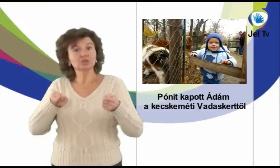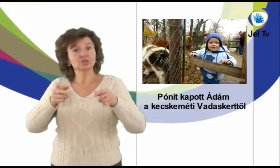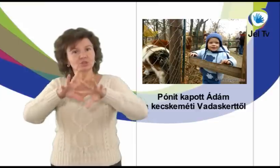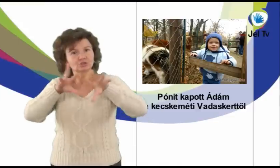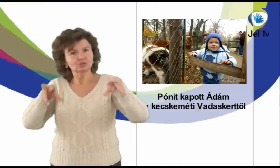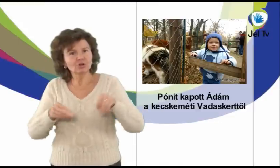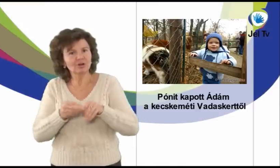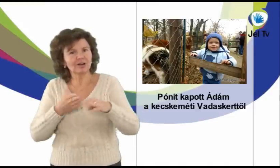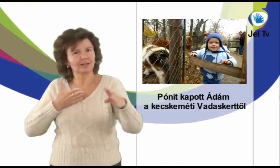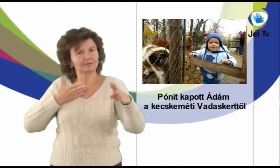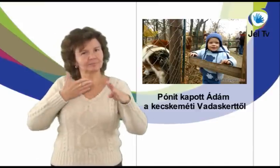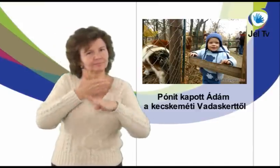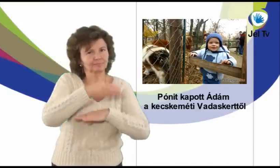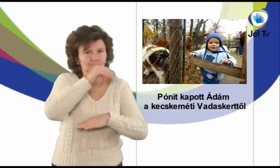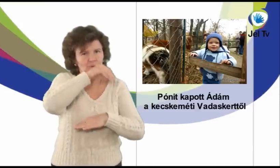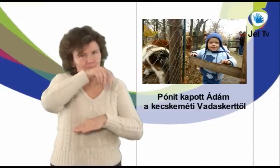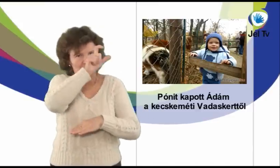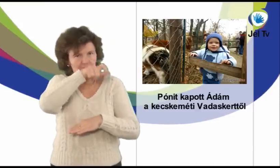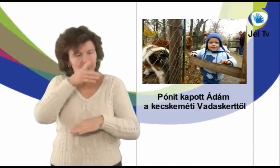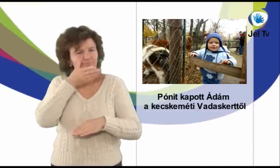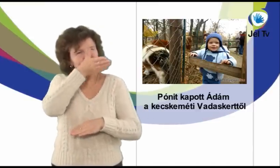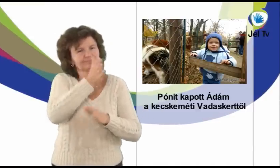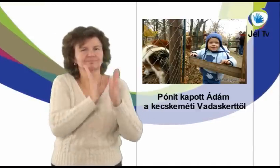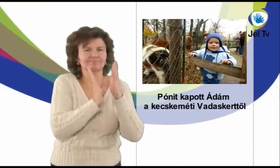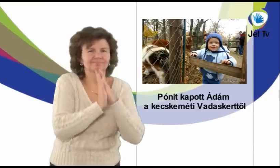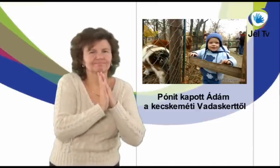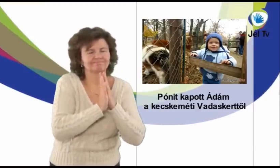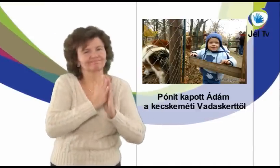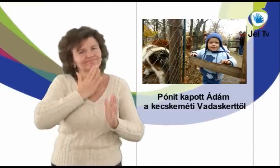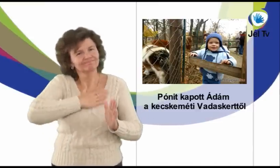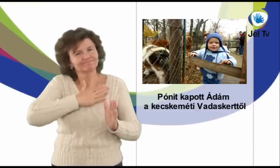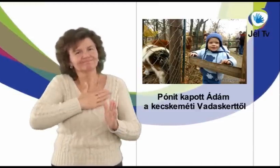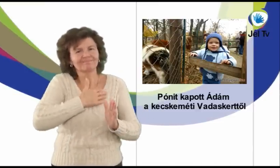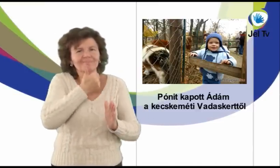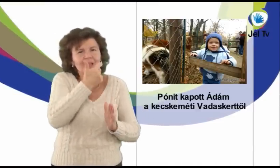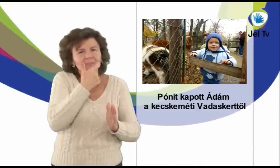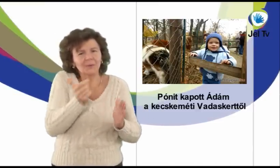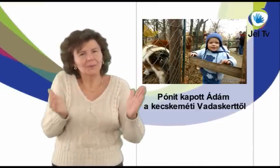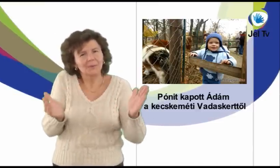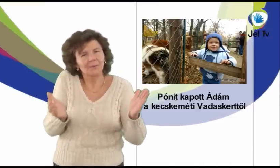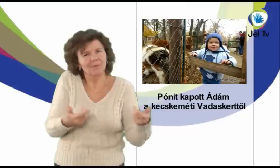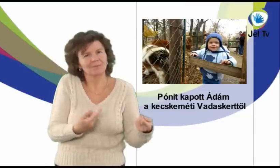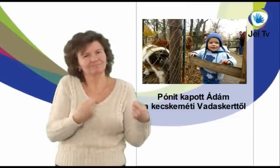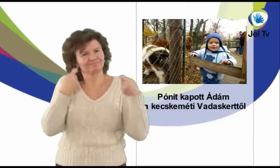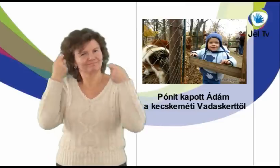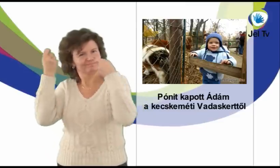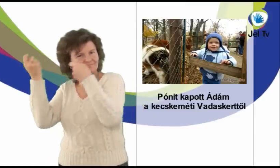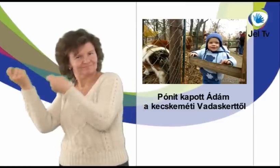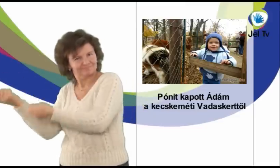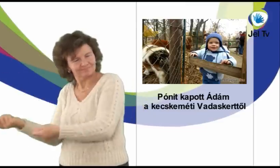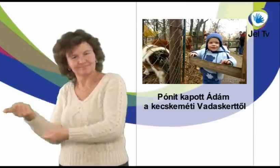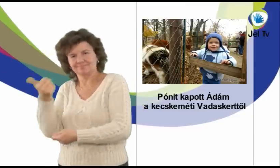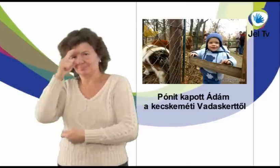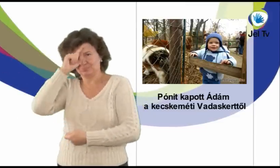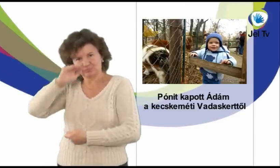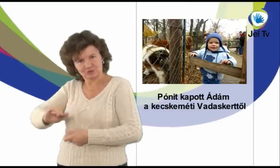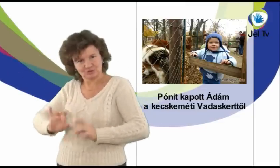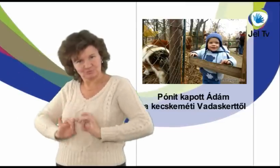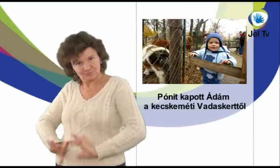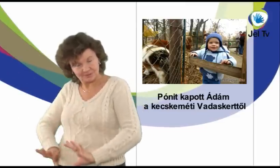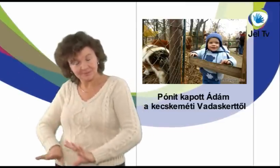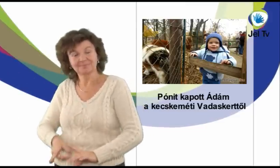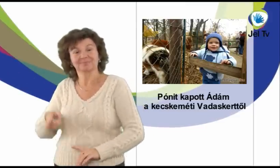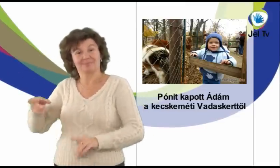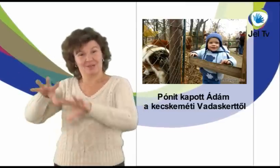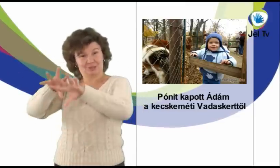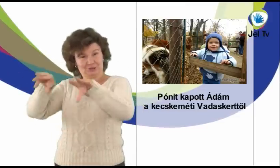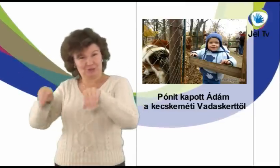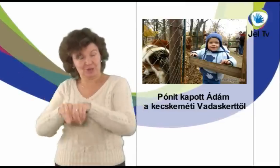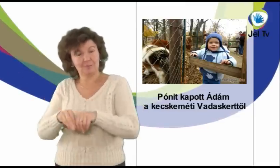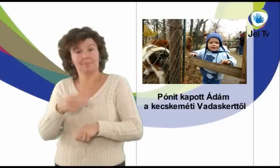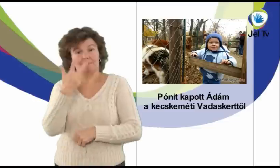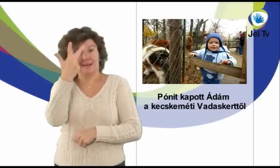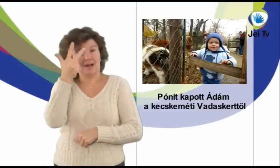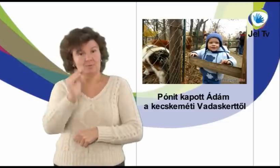Az első a Kocsis család volt, akiknek egy lovat szerettek volna ajándékozni, a családban élő kisfiúk számára.